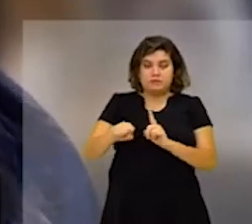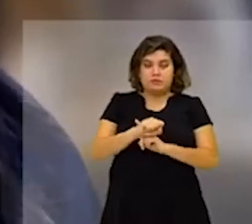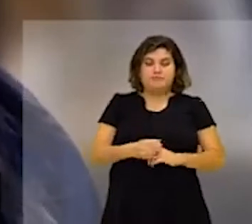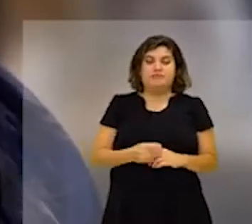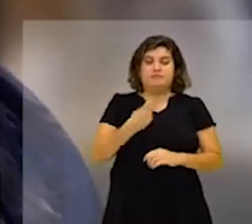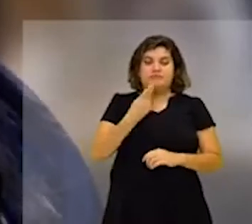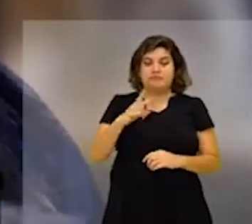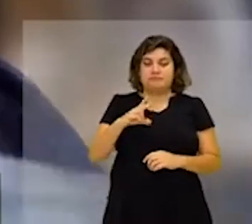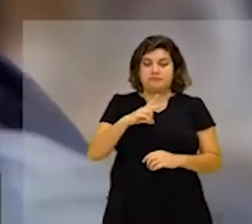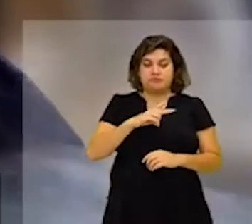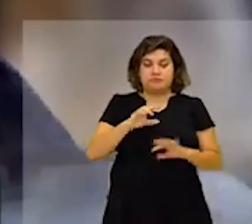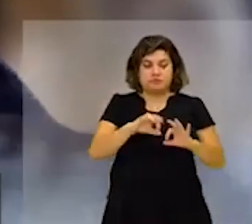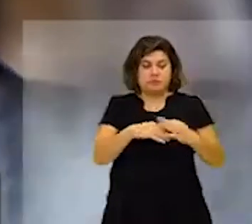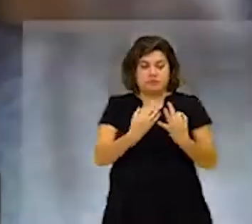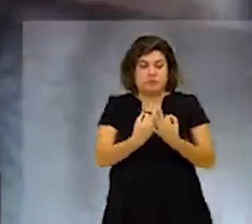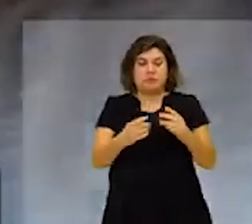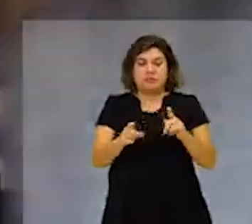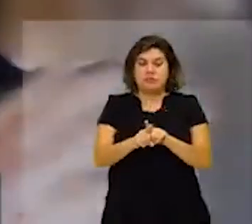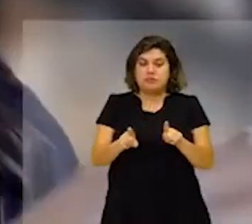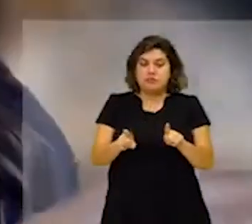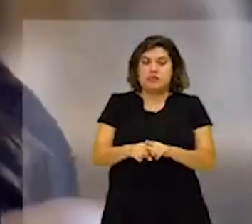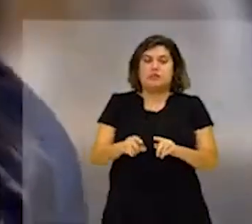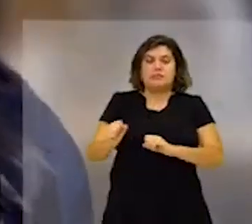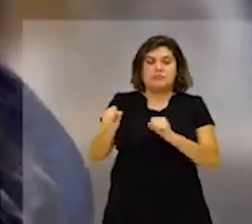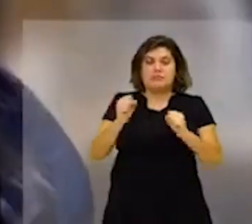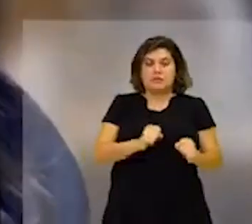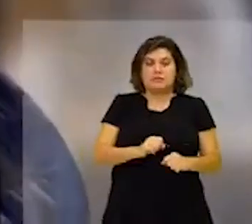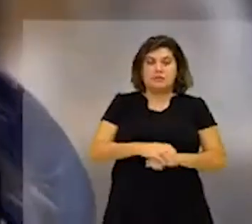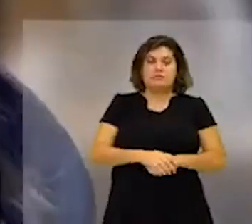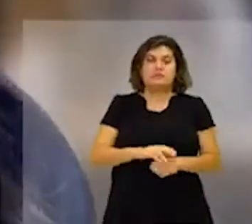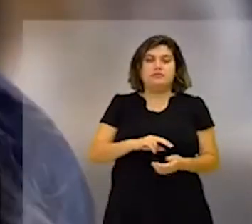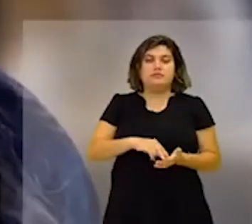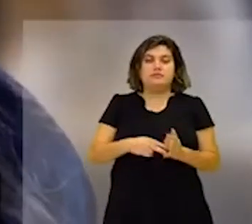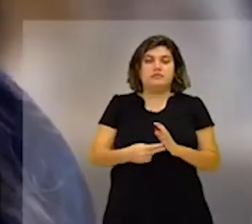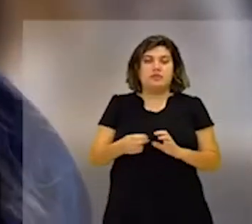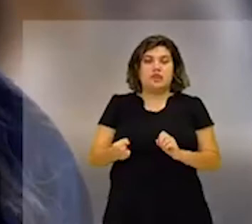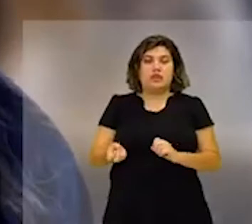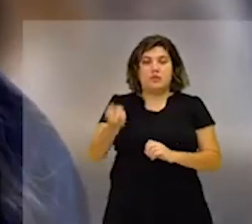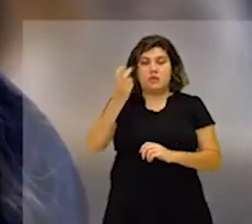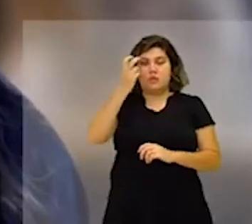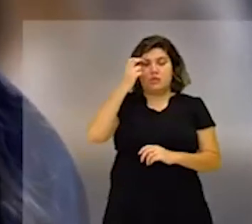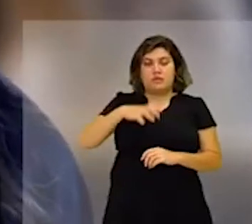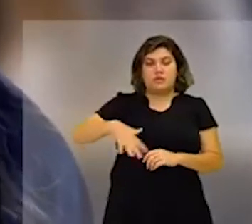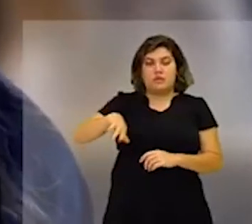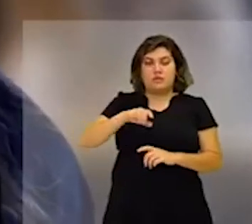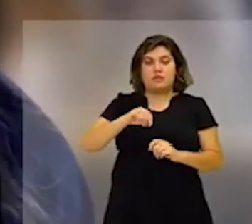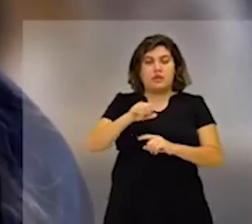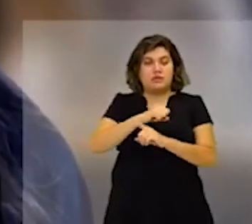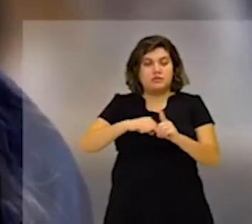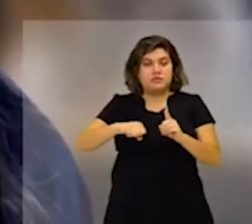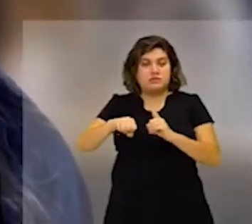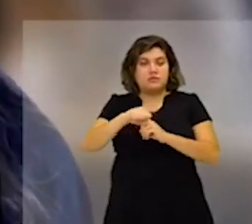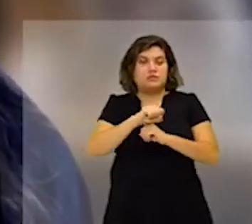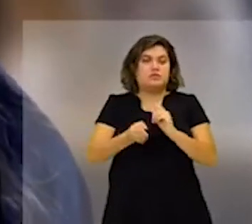as relações de poder ou seja a cultura é o campo no qual uma sociedade institui as relações entre